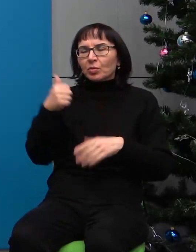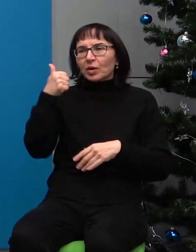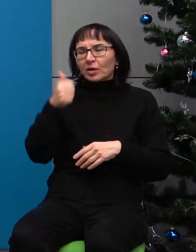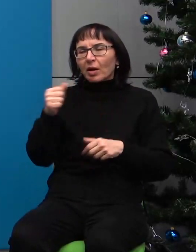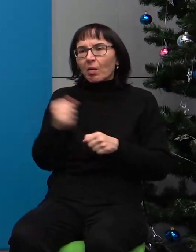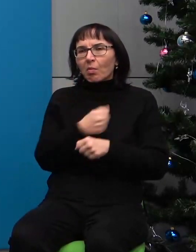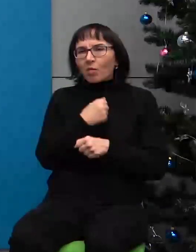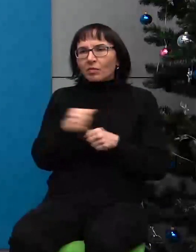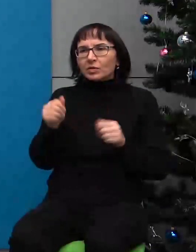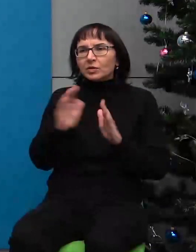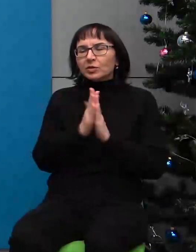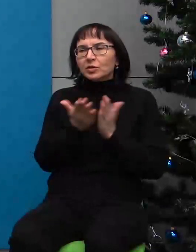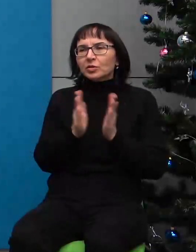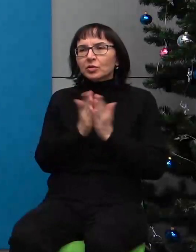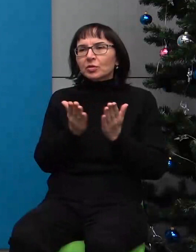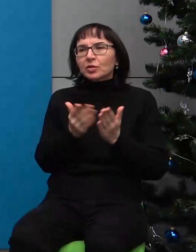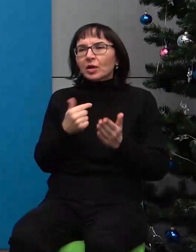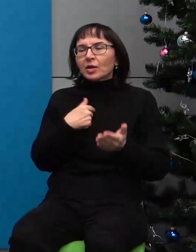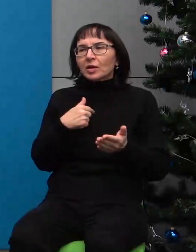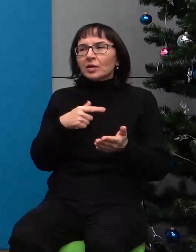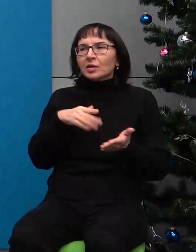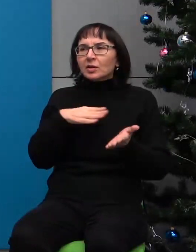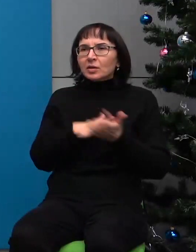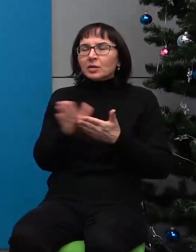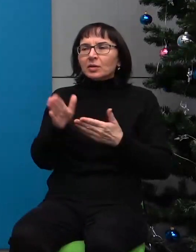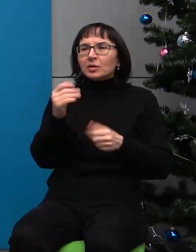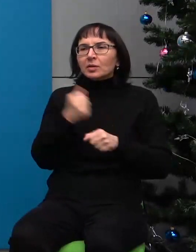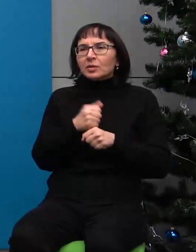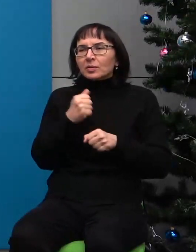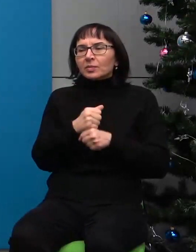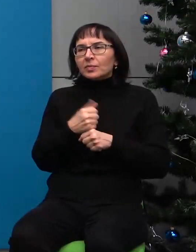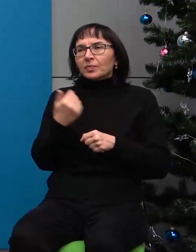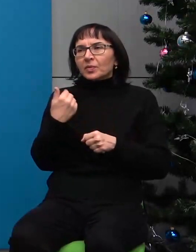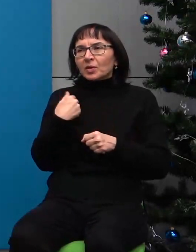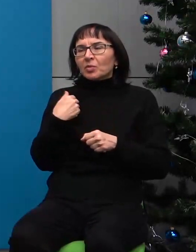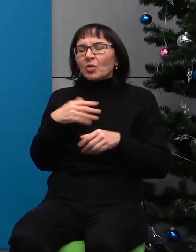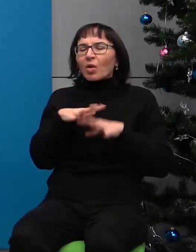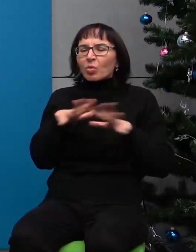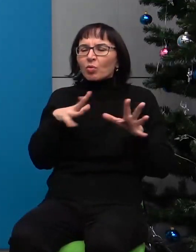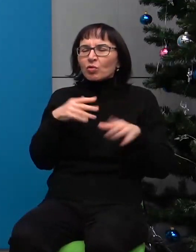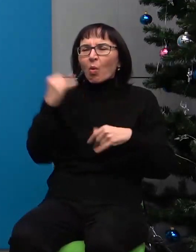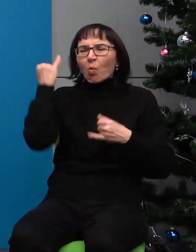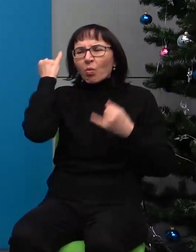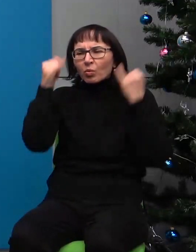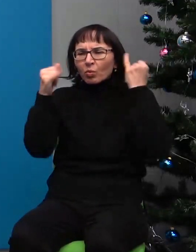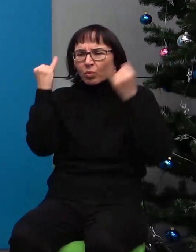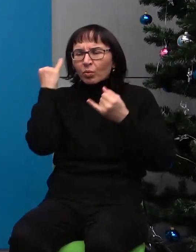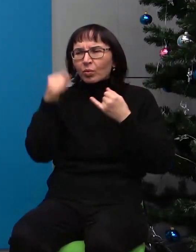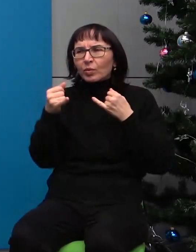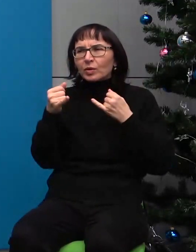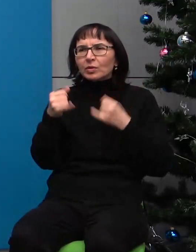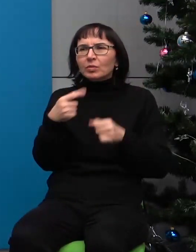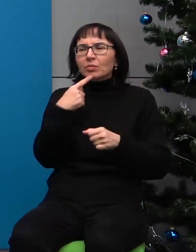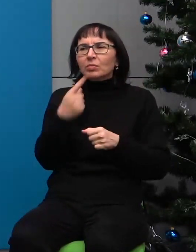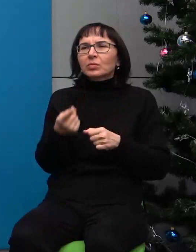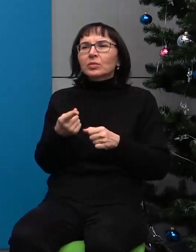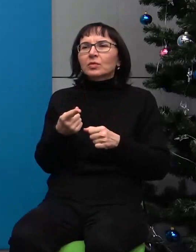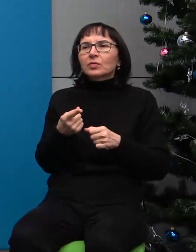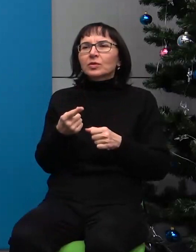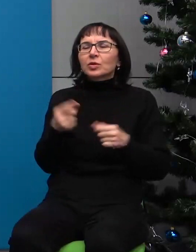Była jedna książka taka poważniejsza, chociaż też jak zacząłem pracować nad tym, się okazało, że pełno błędów. I jakby oni powiedzieli na to,